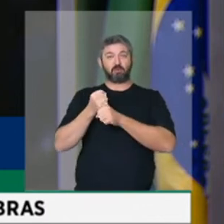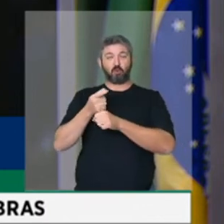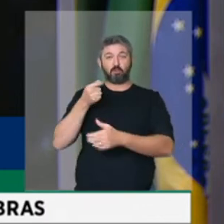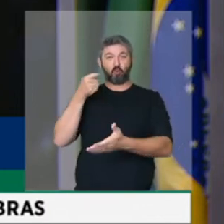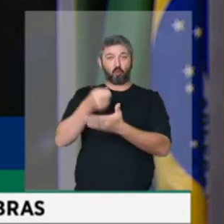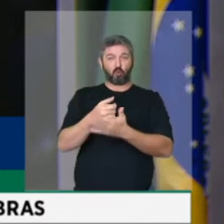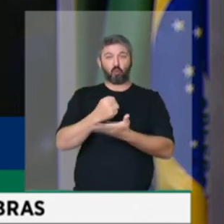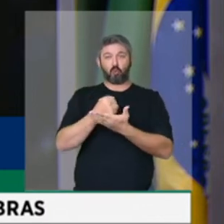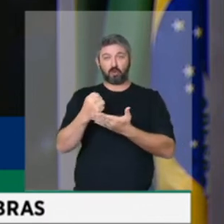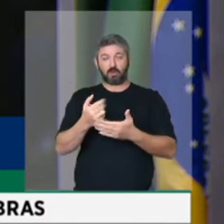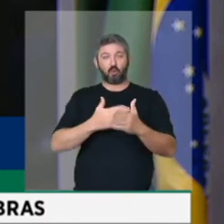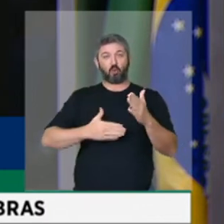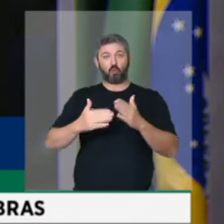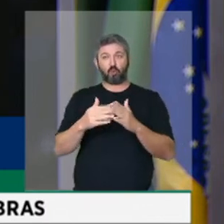EMPRESAS, AS E PARTICIPAÇÕES DETIDAS GERENCIADAS PELA